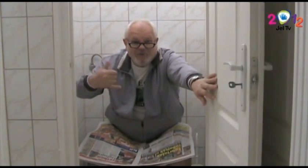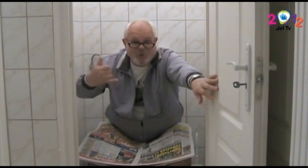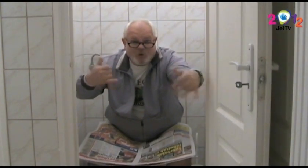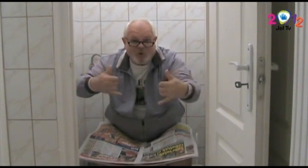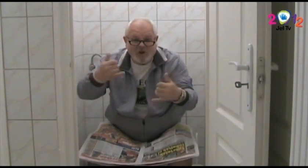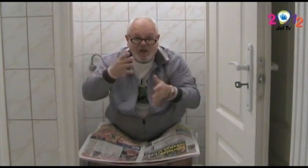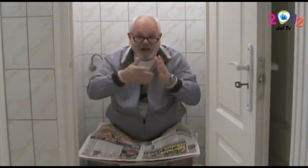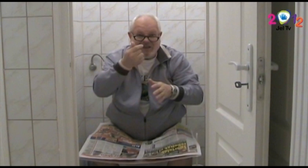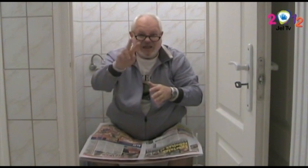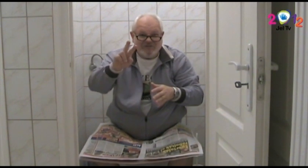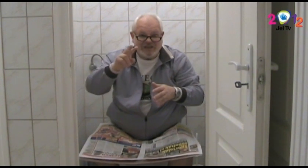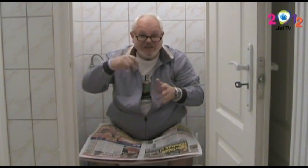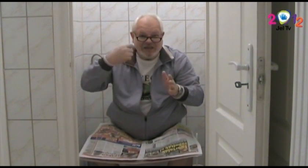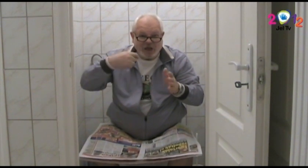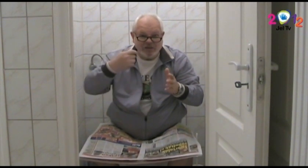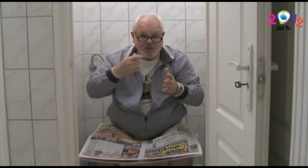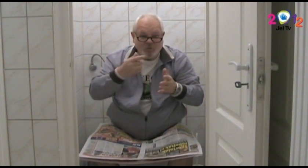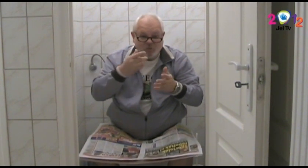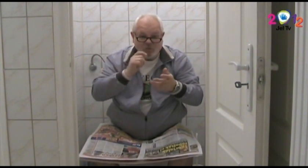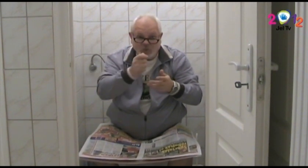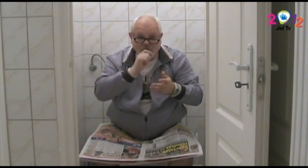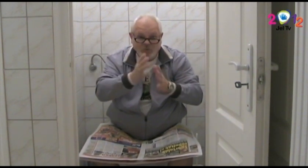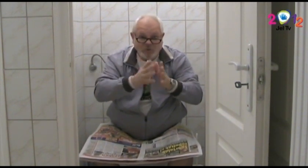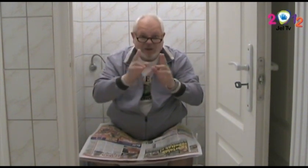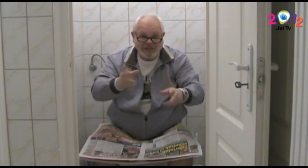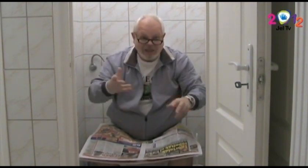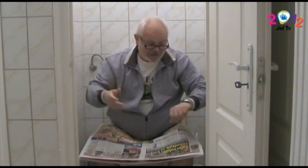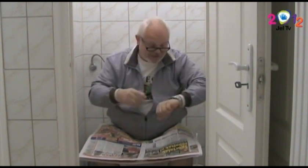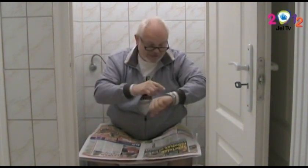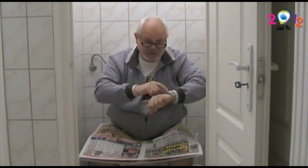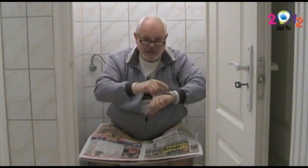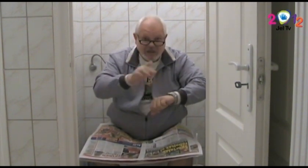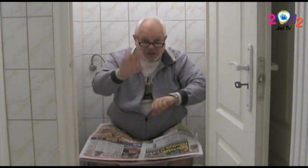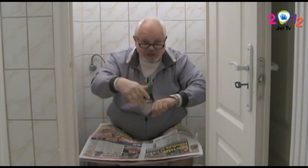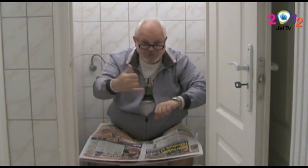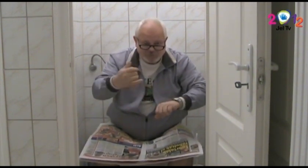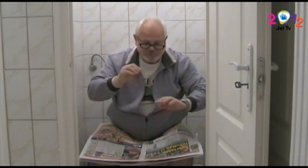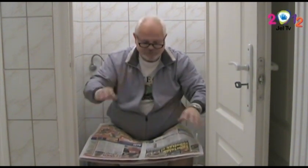Most JelTv híradójának kell kezdõdnie. Most? Jó.